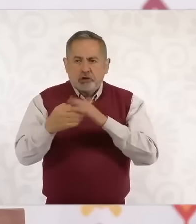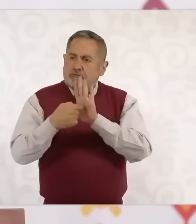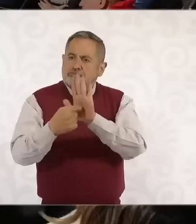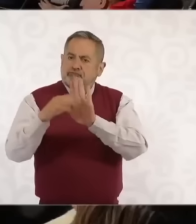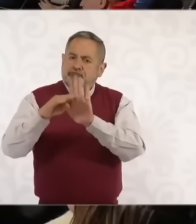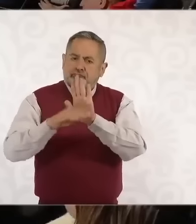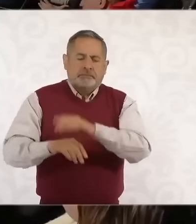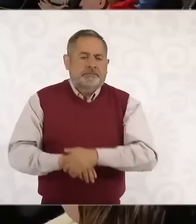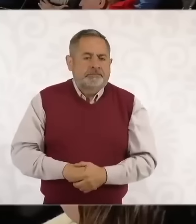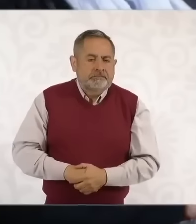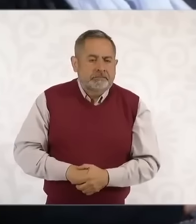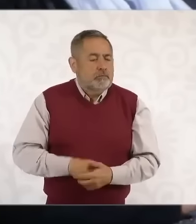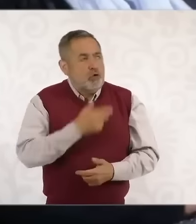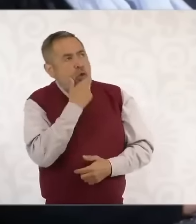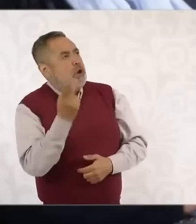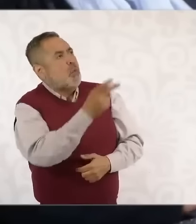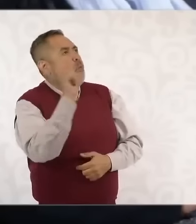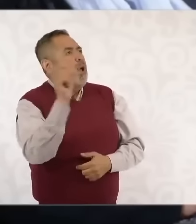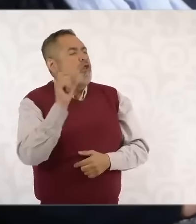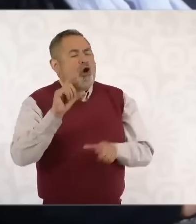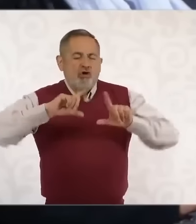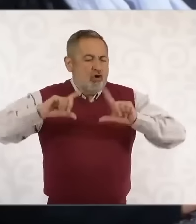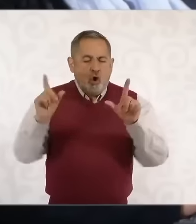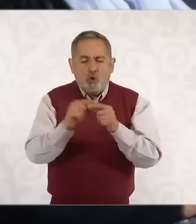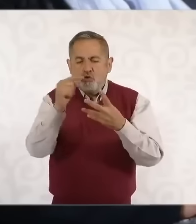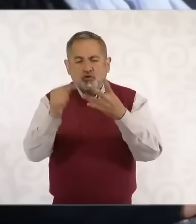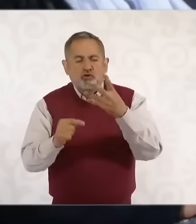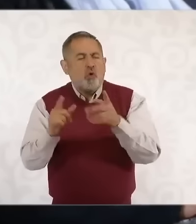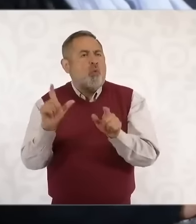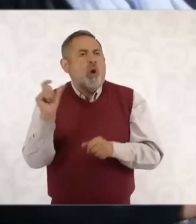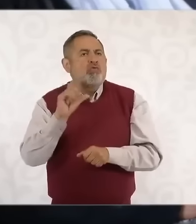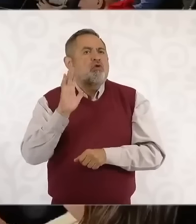entregarían al presidente las conclusiones? en la fecha que nos instruya, pero ya ya estará listo